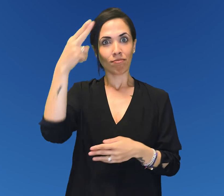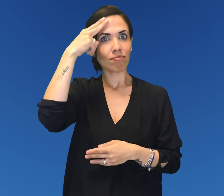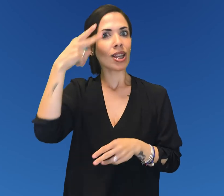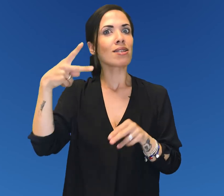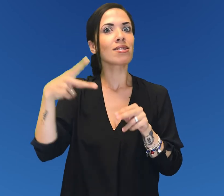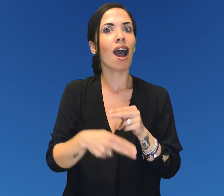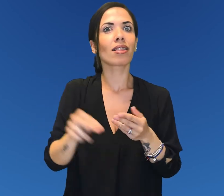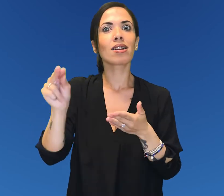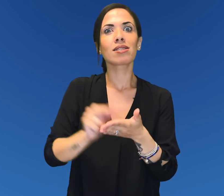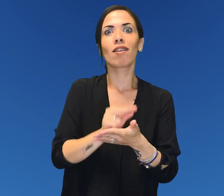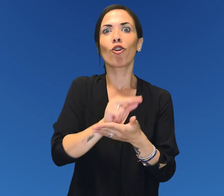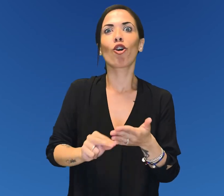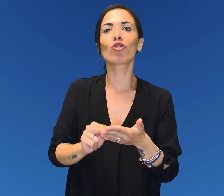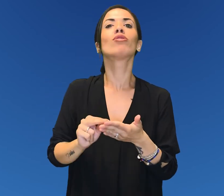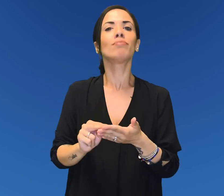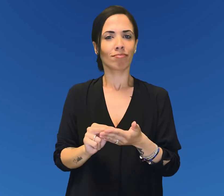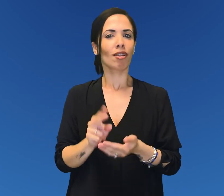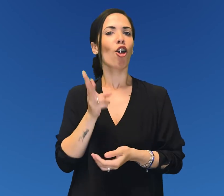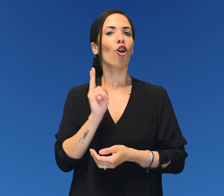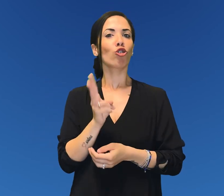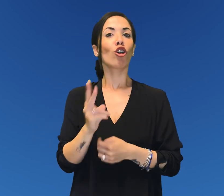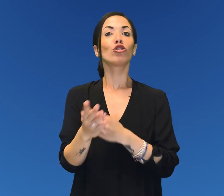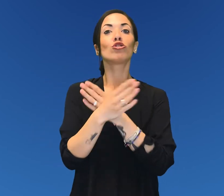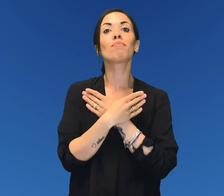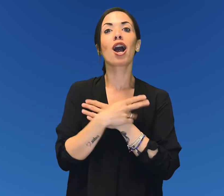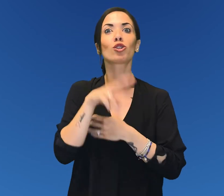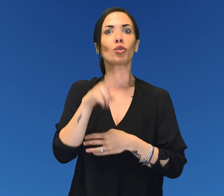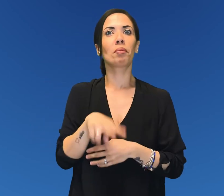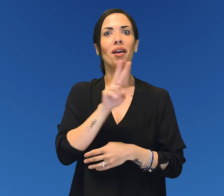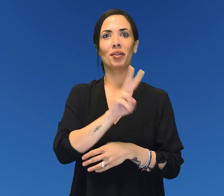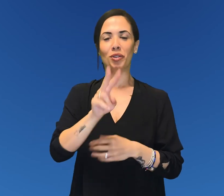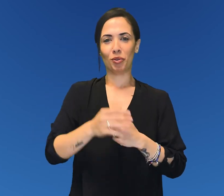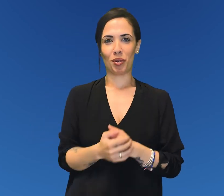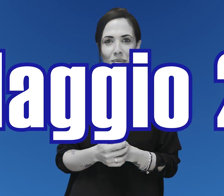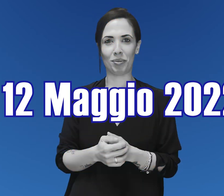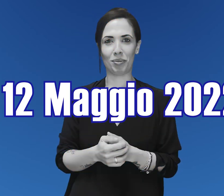La scadenza della votazione sarà per il 12 Maggio 2022.